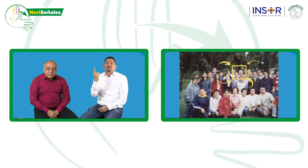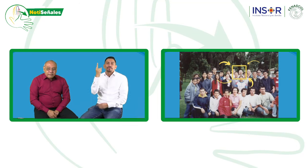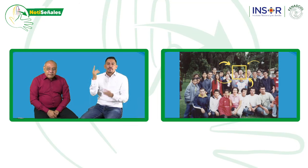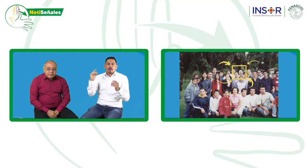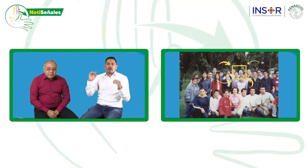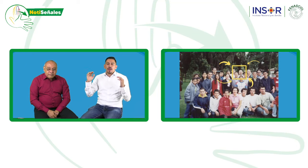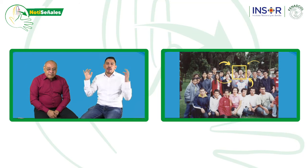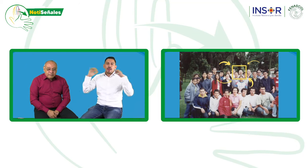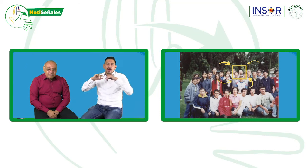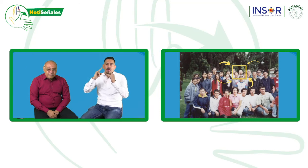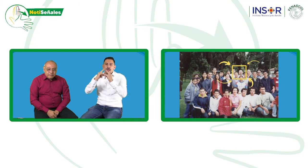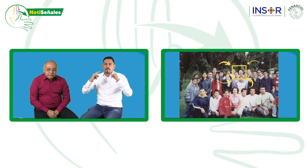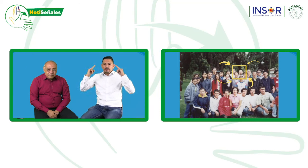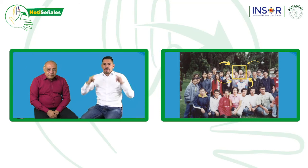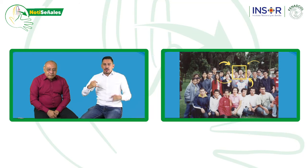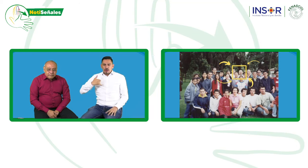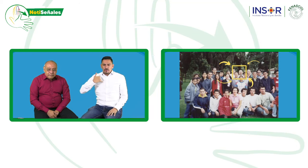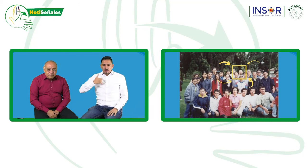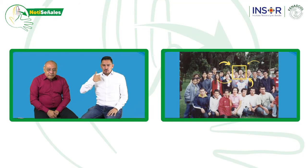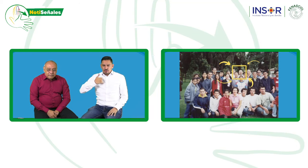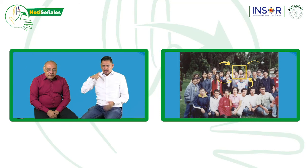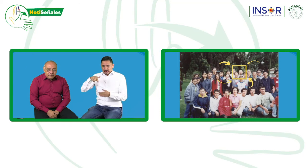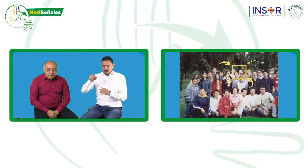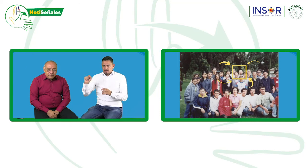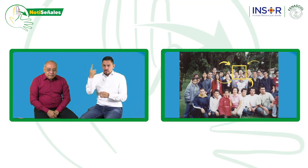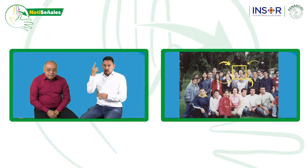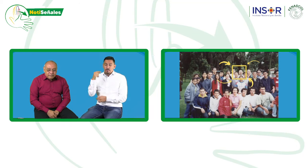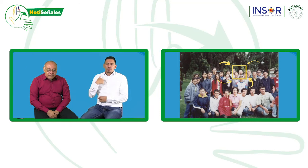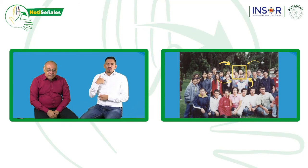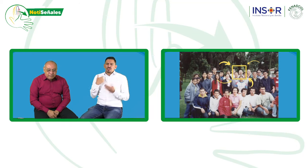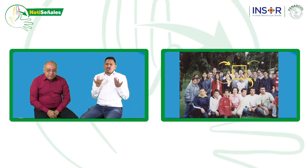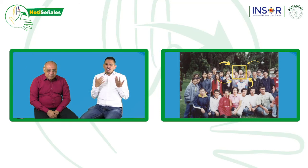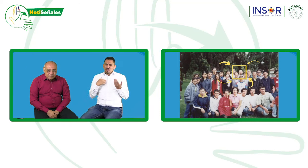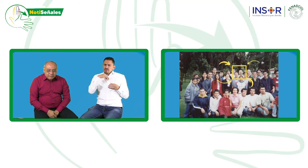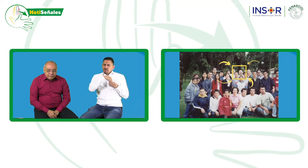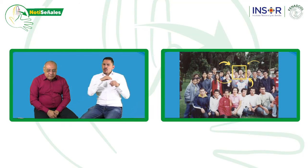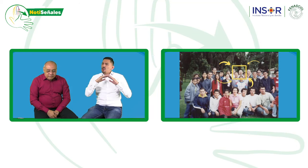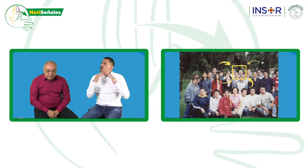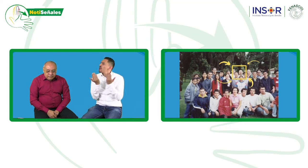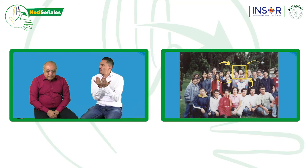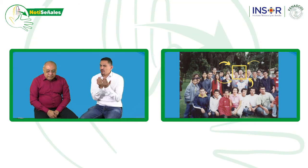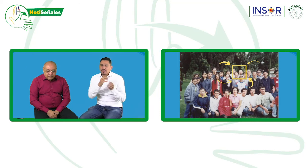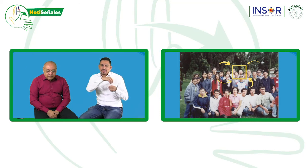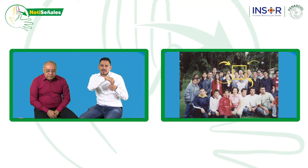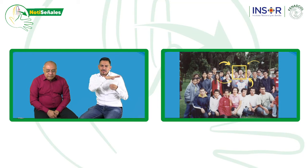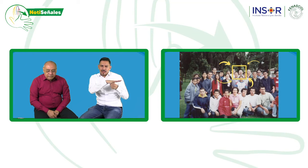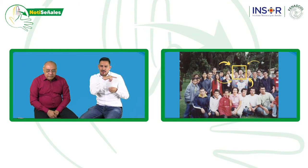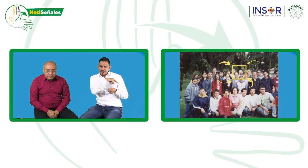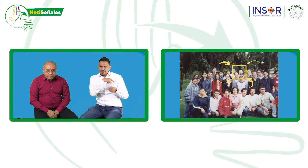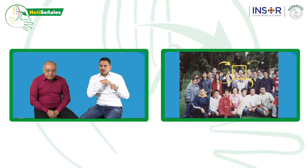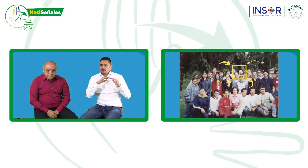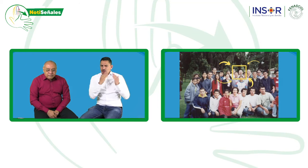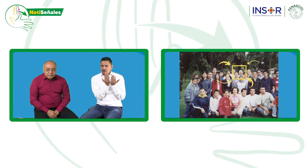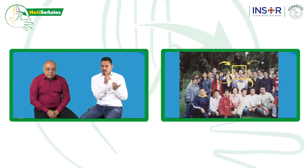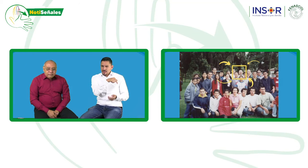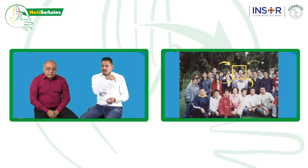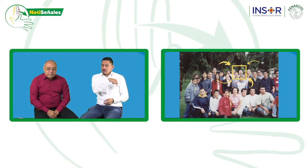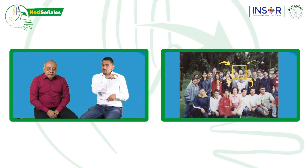precisamente por Fenascol El Insor. Un acuerdo donde se hizo el primer campamento, encuentro de jóvenes